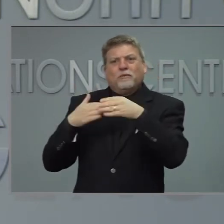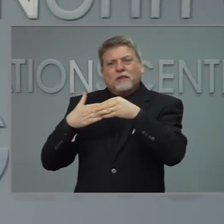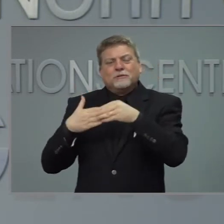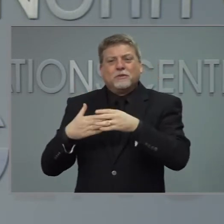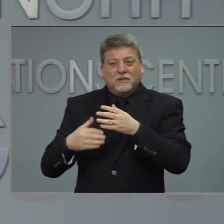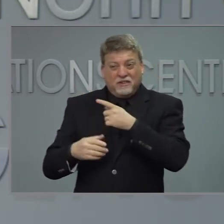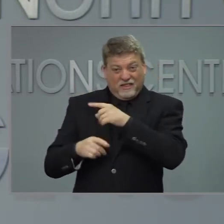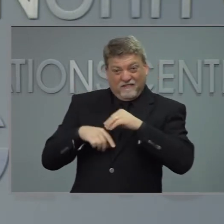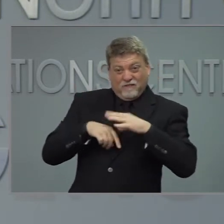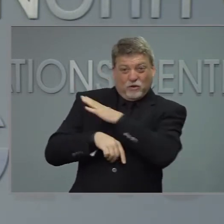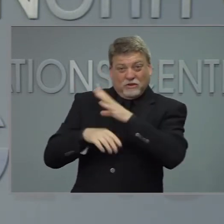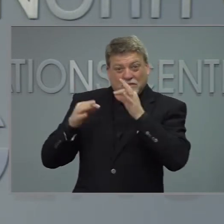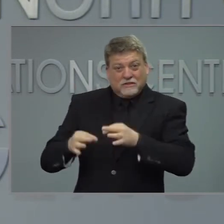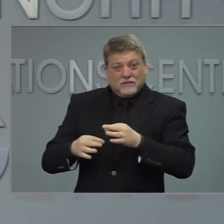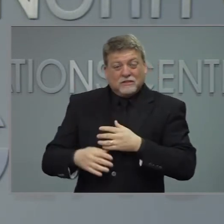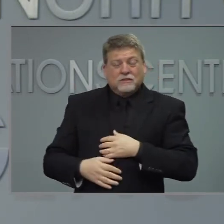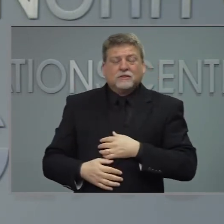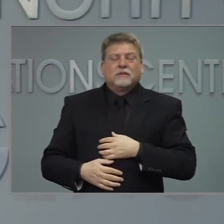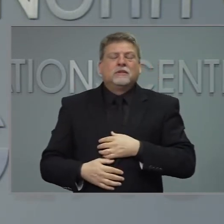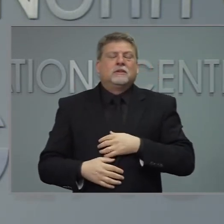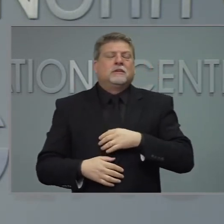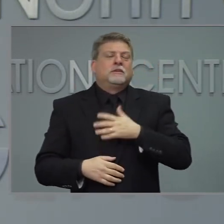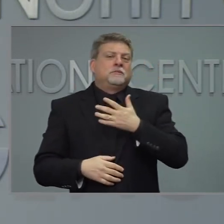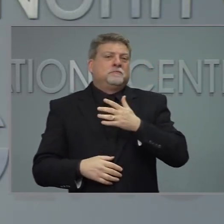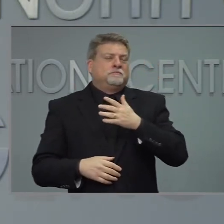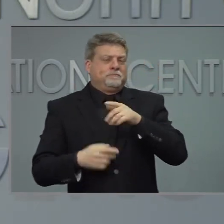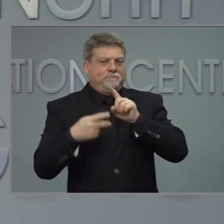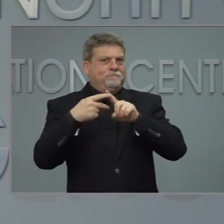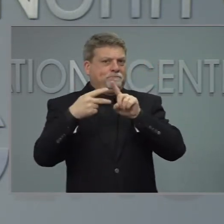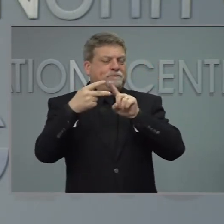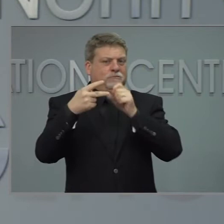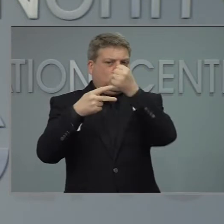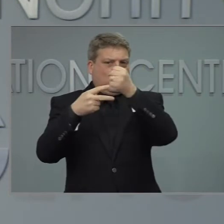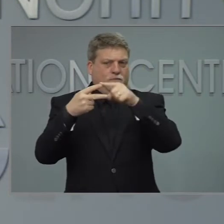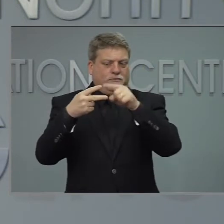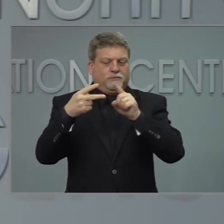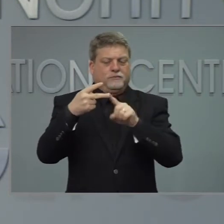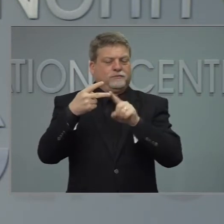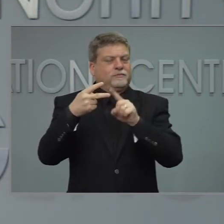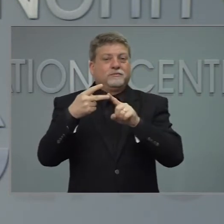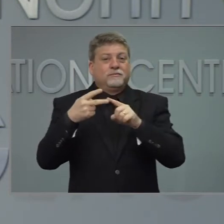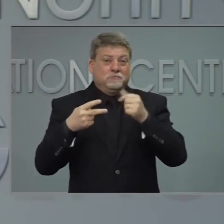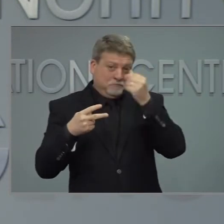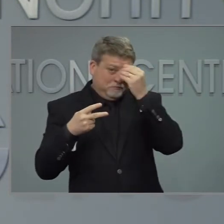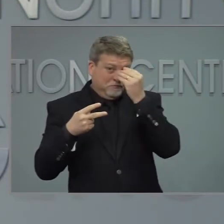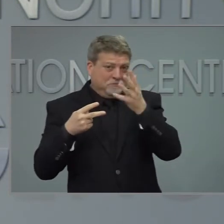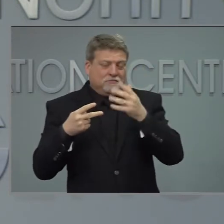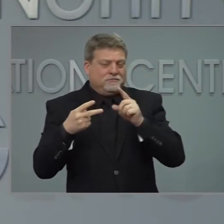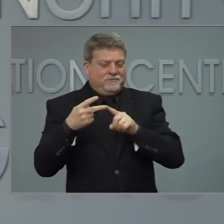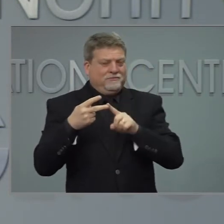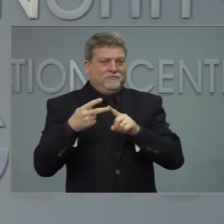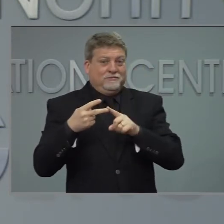cambiar esta decisión de abril, los negocios. Respuesta responder la segunda. Pero mi